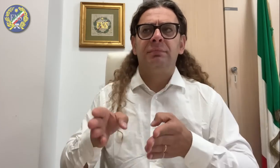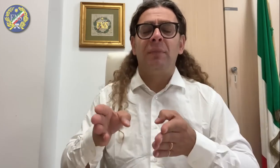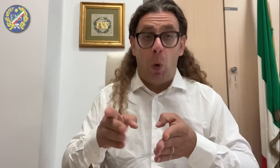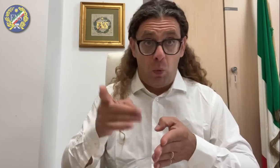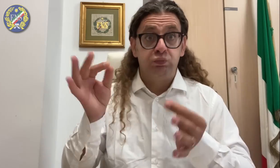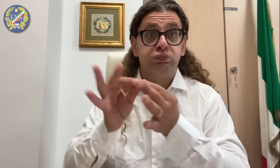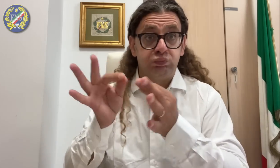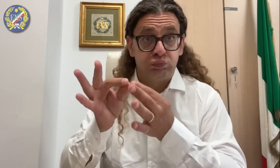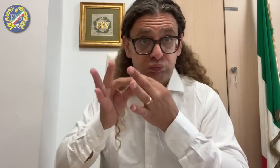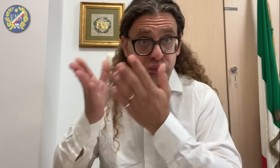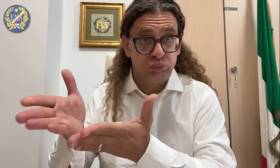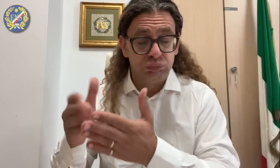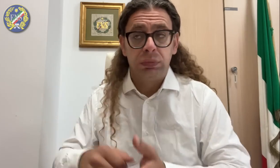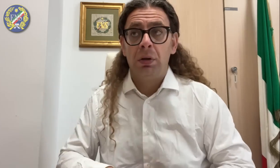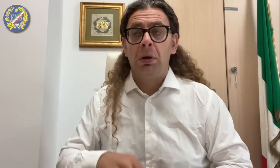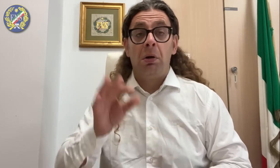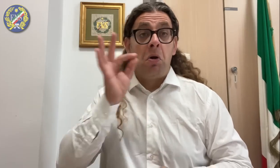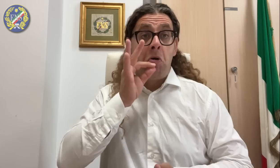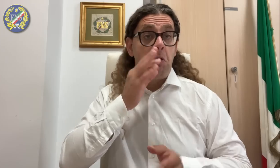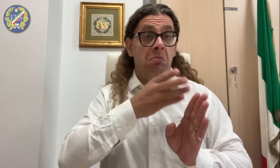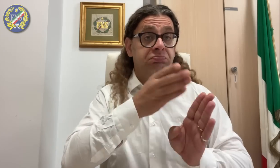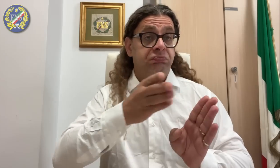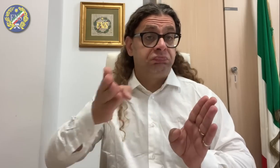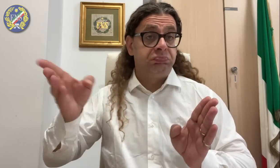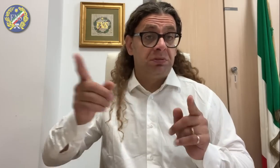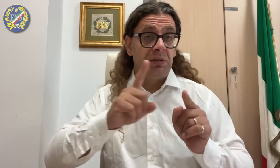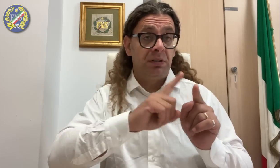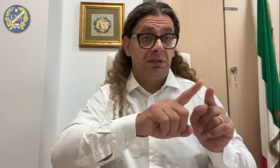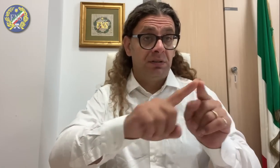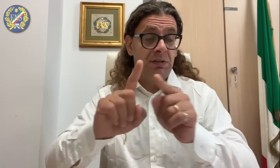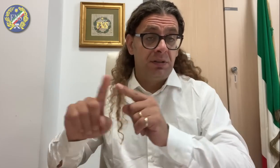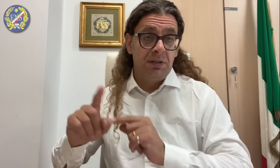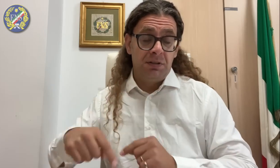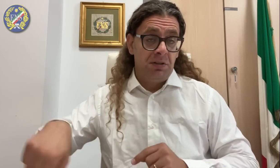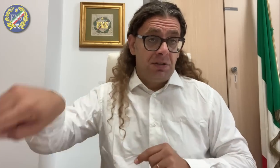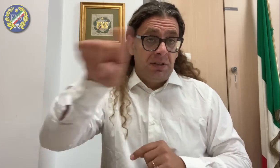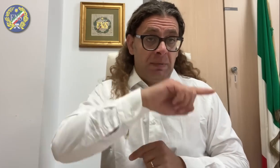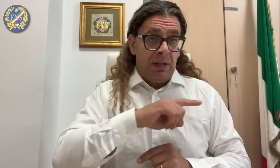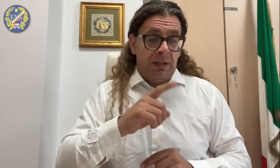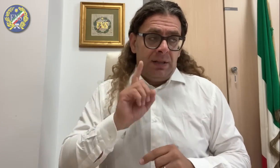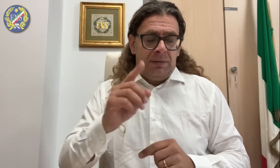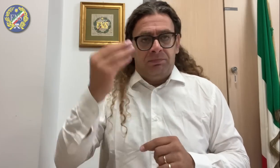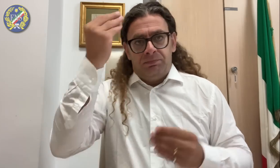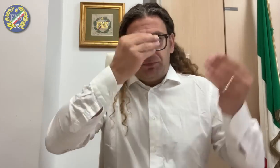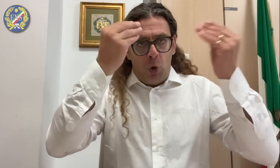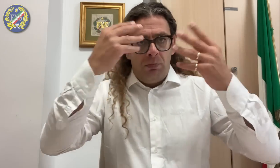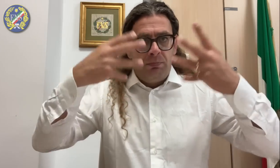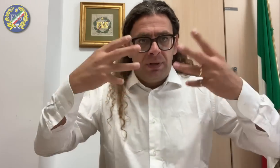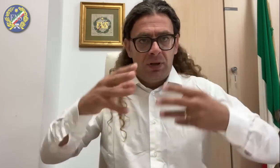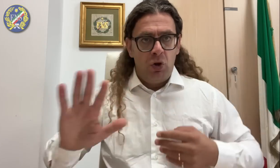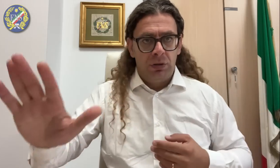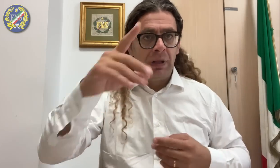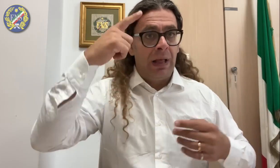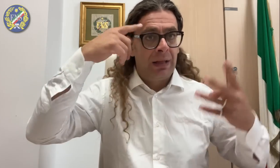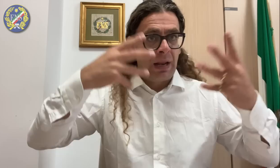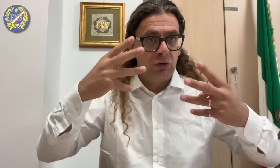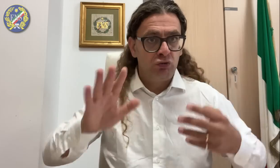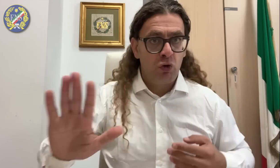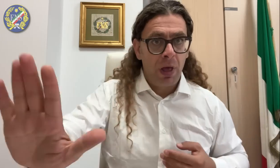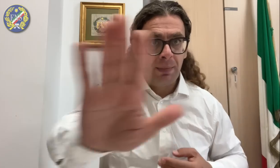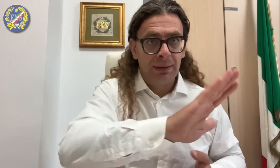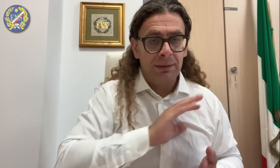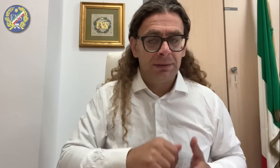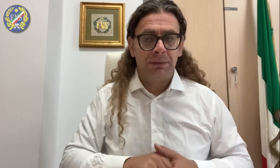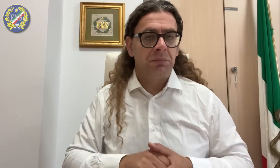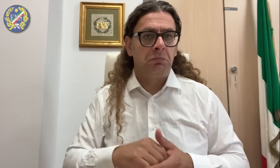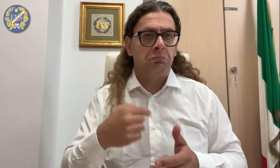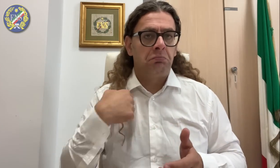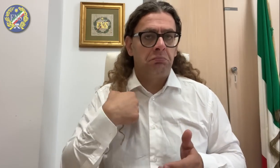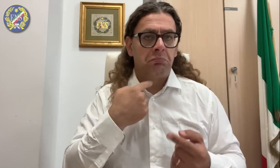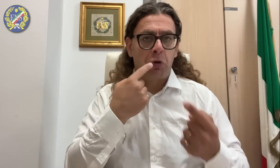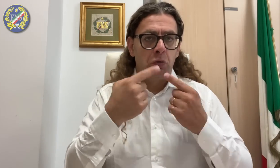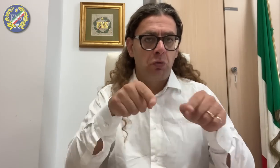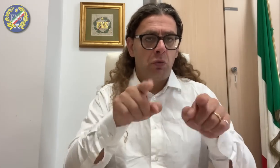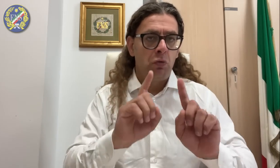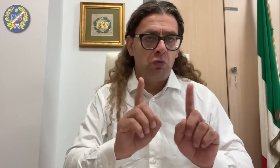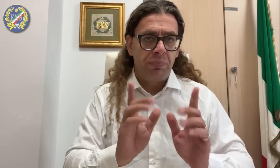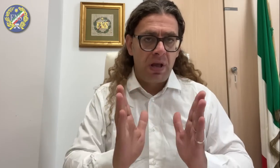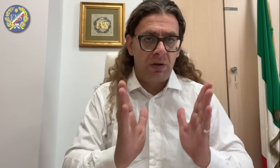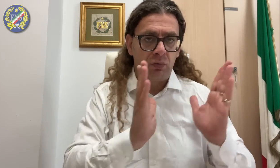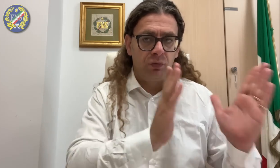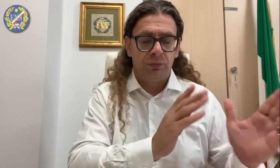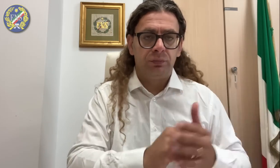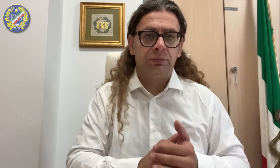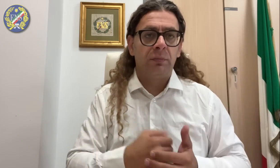sono opinioni personali sulle quali non discuto ma il problema è che spesso si tratta di informazioni carenti, è preferibile che le notizie vengano diffuse